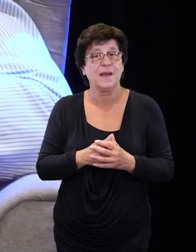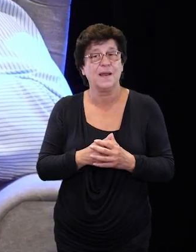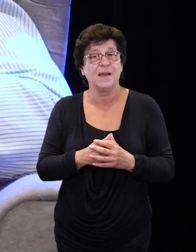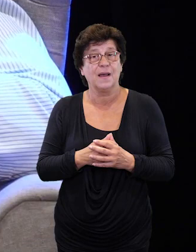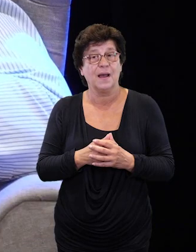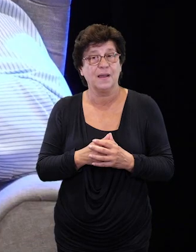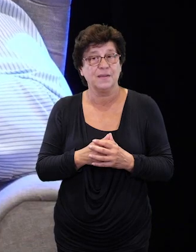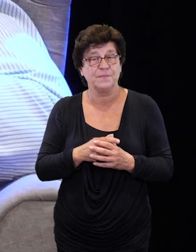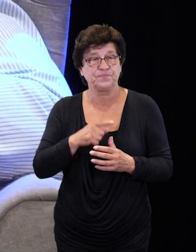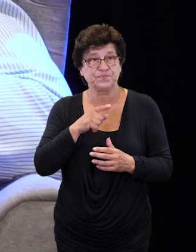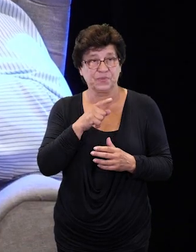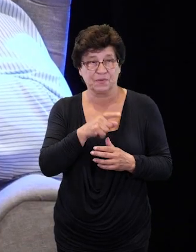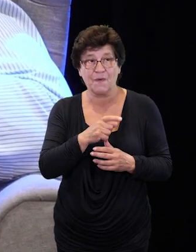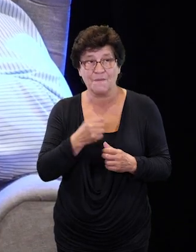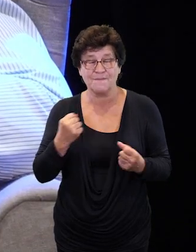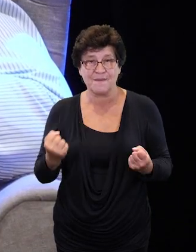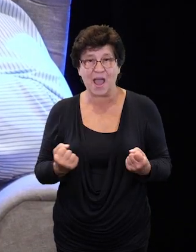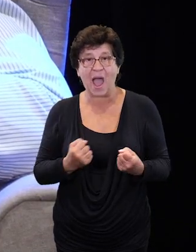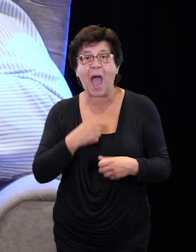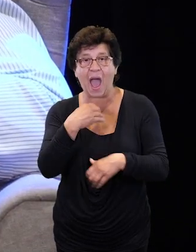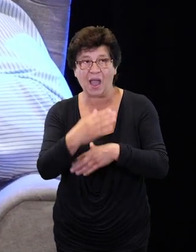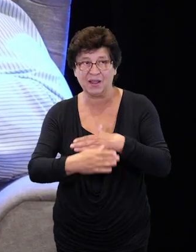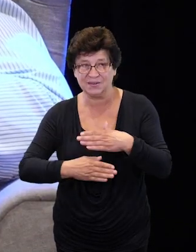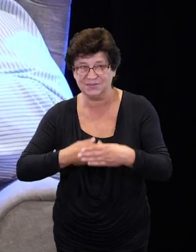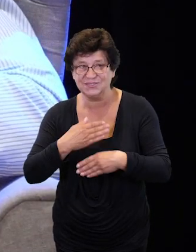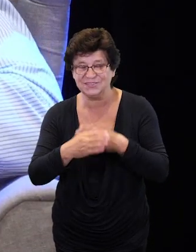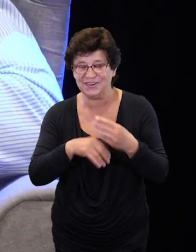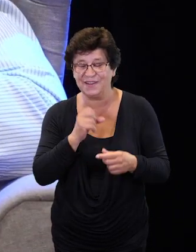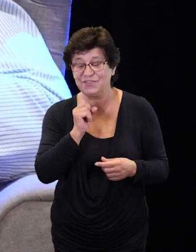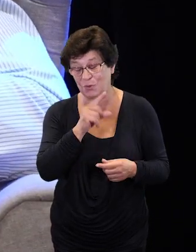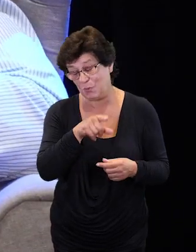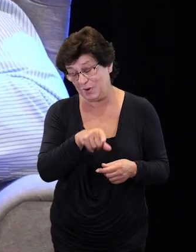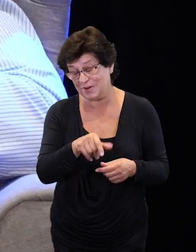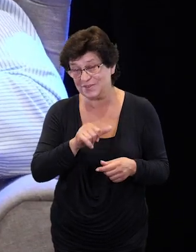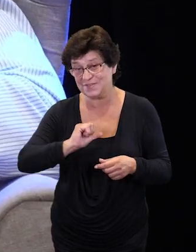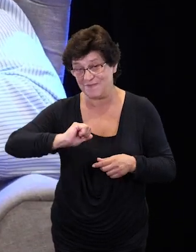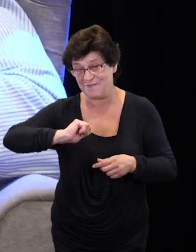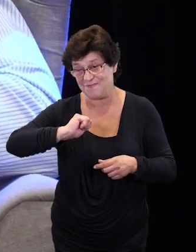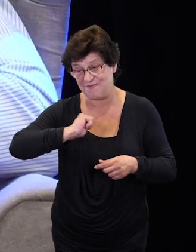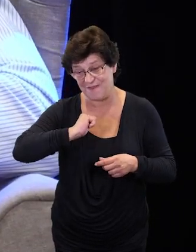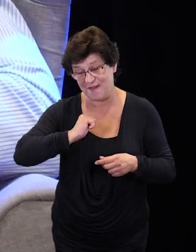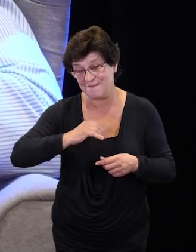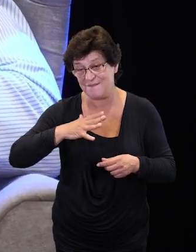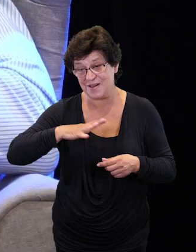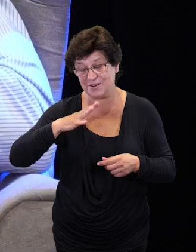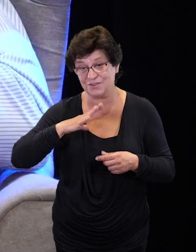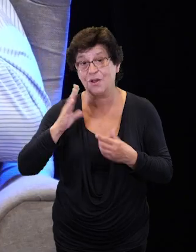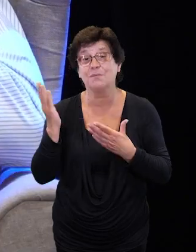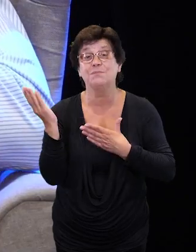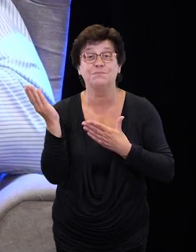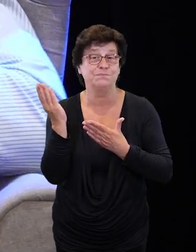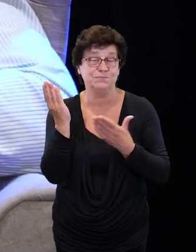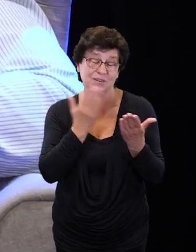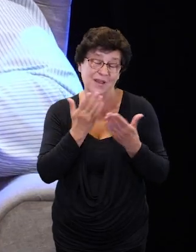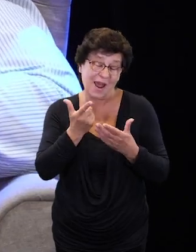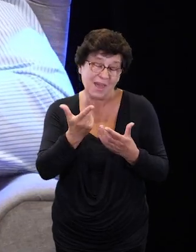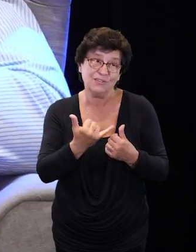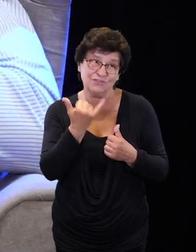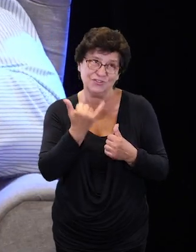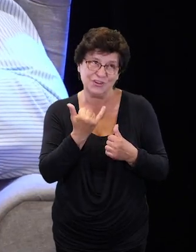w akcji, więc mnie się wydaje, że fajnie to się czyta, znaczy dzieci oceniają, że fajnie, ja to tam nie wiem.